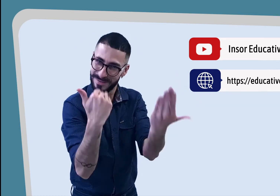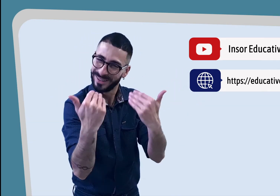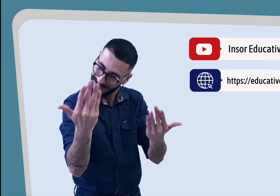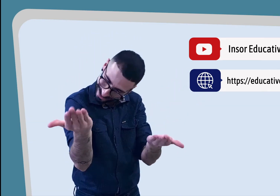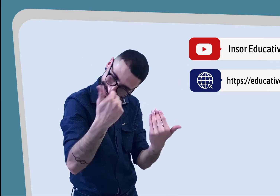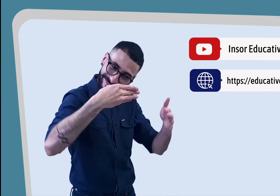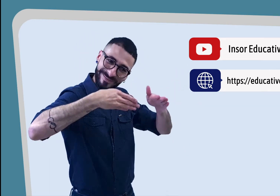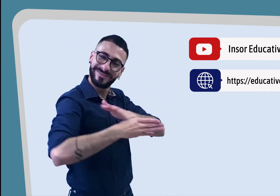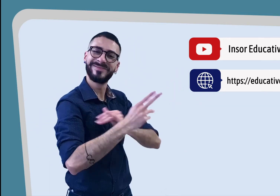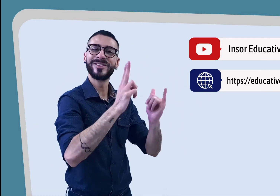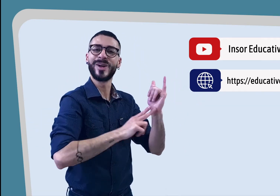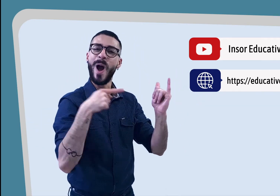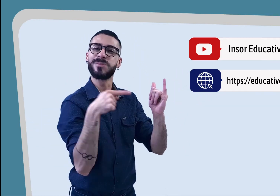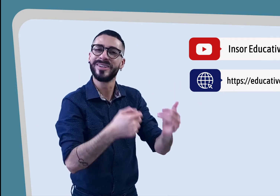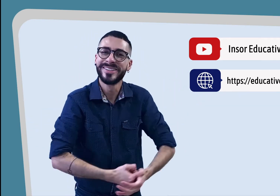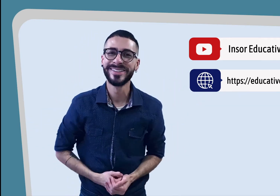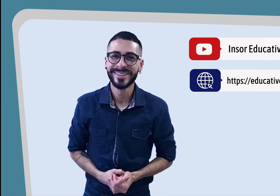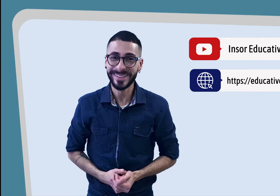Los invito a que nos visiten.